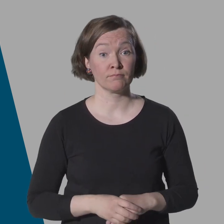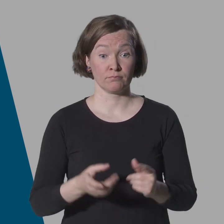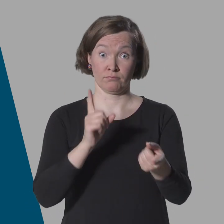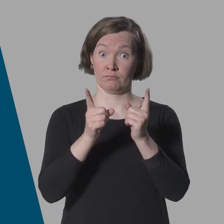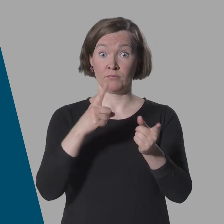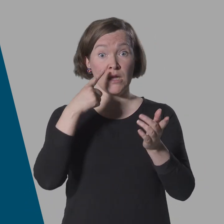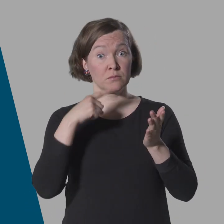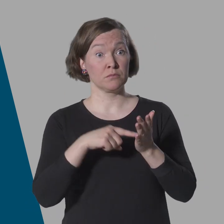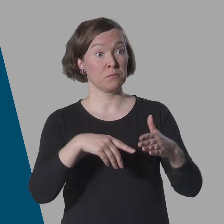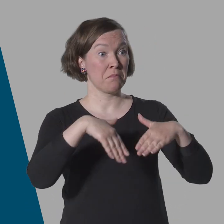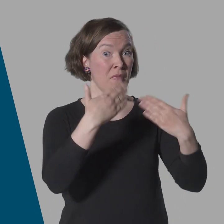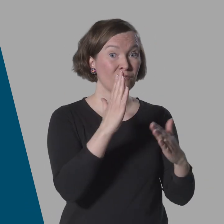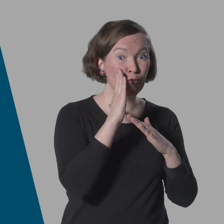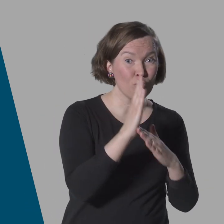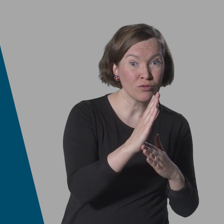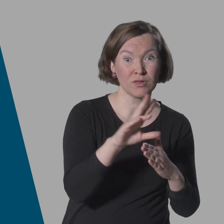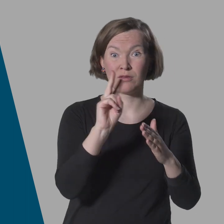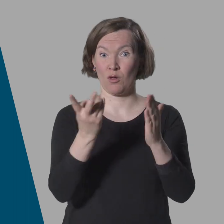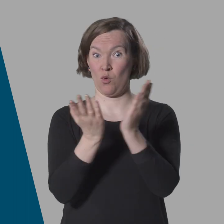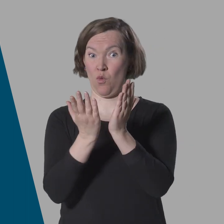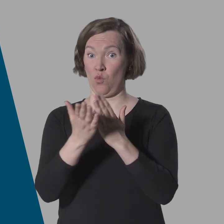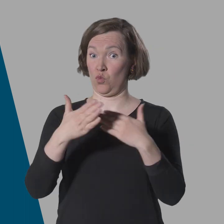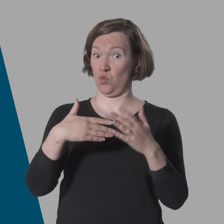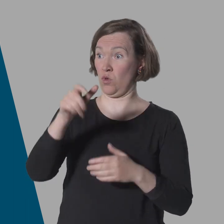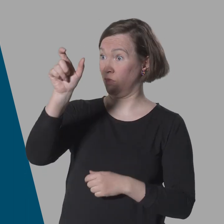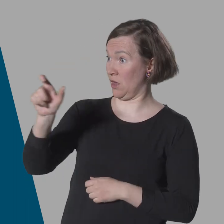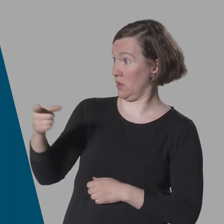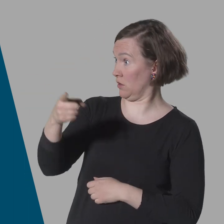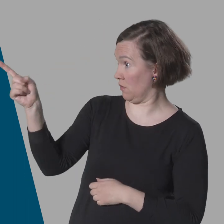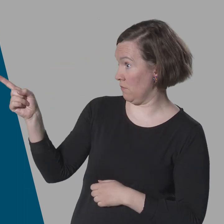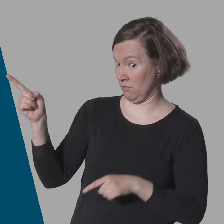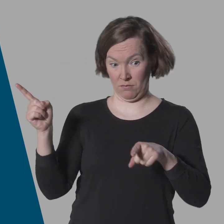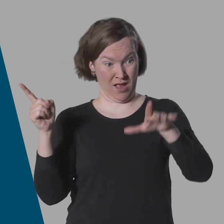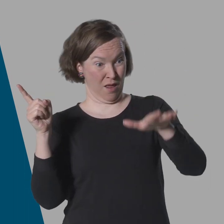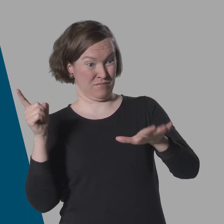Viittomakielen tulkkia tarvitaan silloin, kun esimerkiksi päiväkodin -